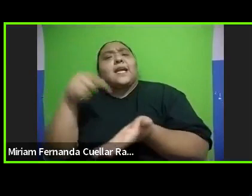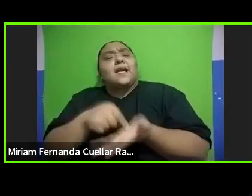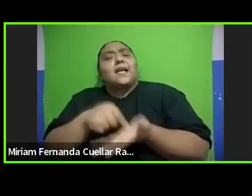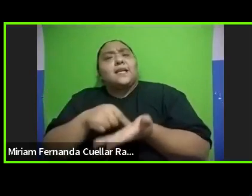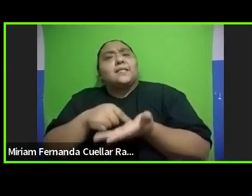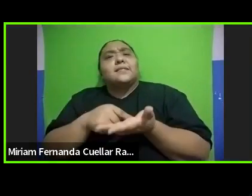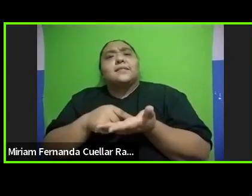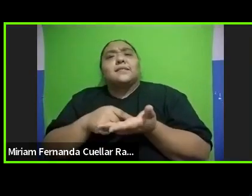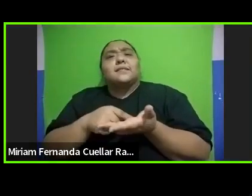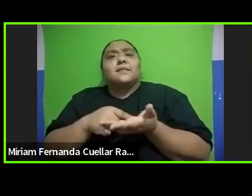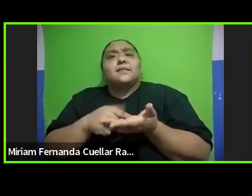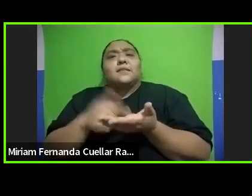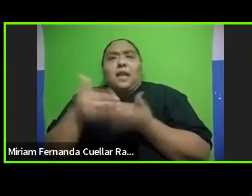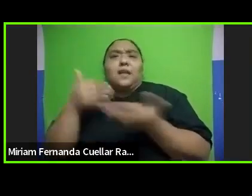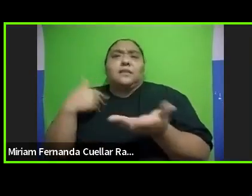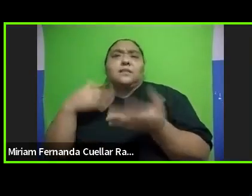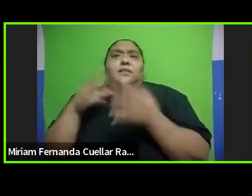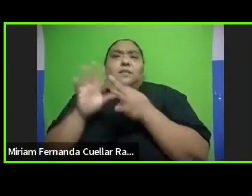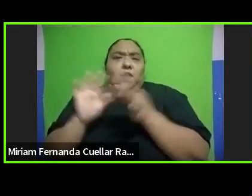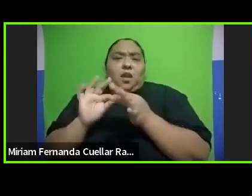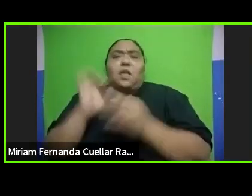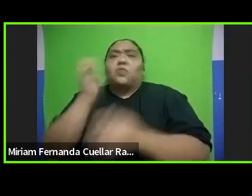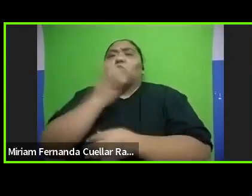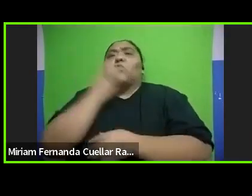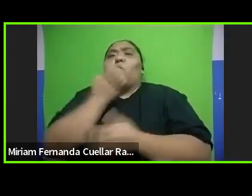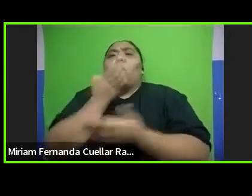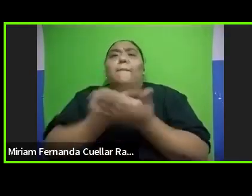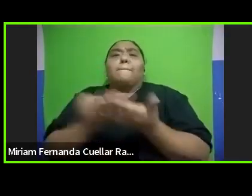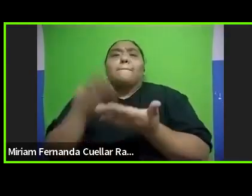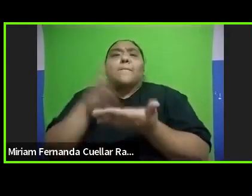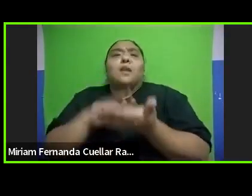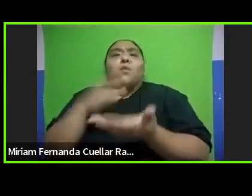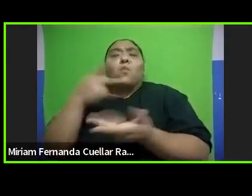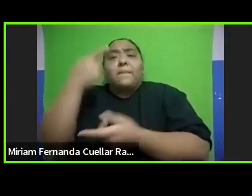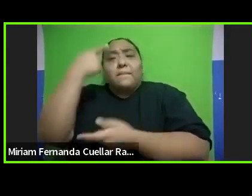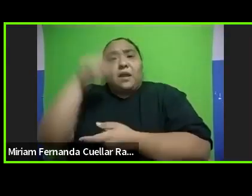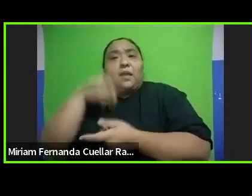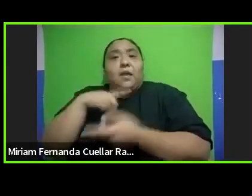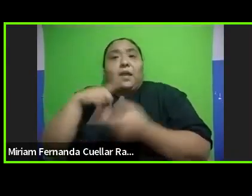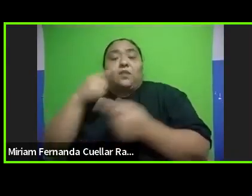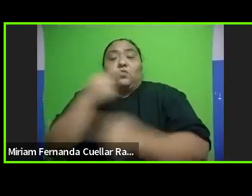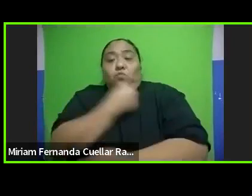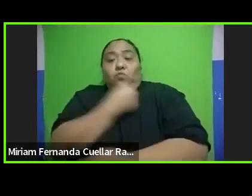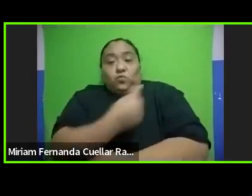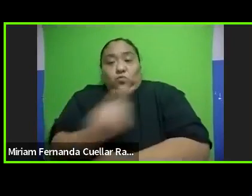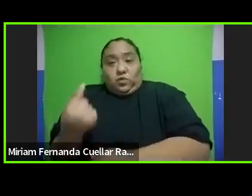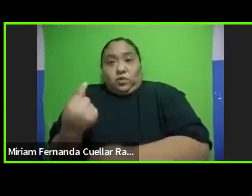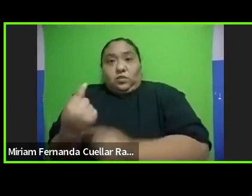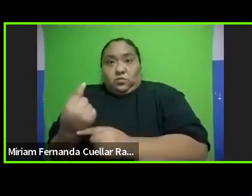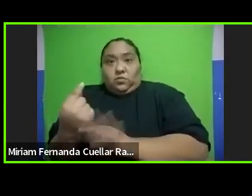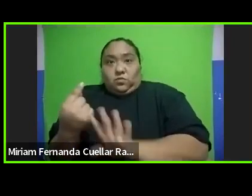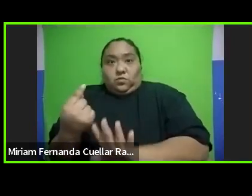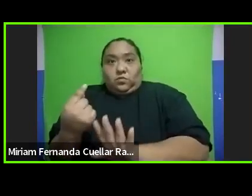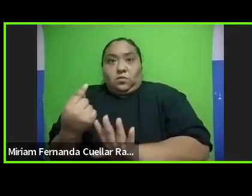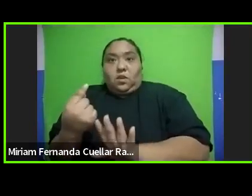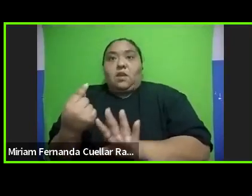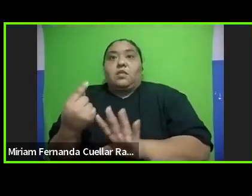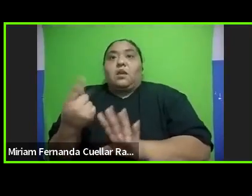P. Ea. Si ella cree que el casi Ea. Si ella cree que el casi, como en todas las escuelas, escuelas escuelas bilingües, de Dun, preferir , de